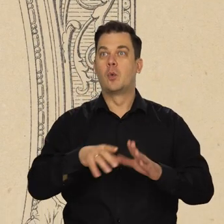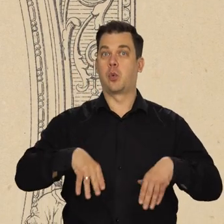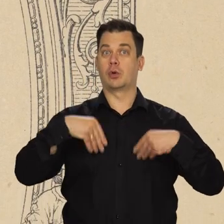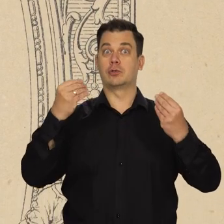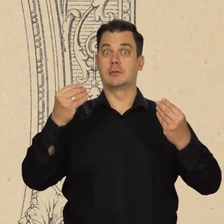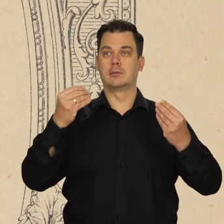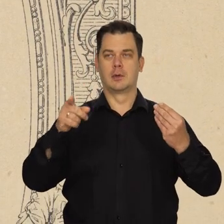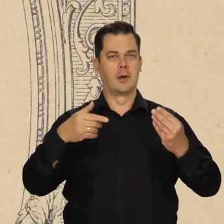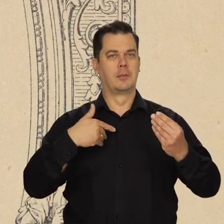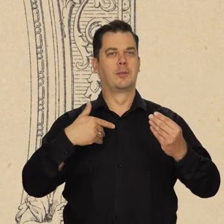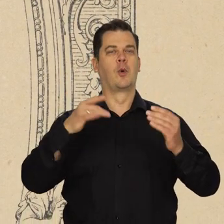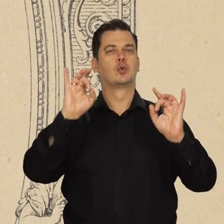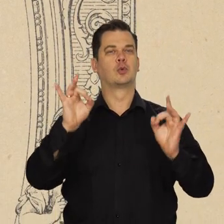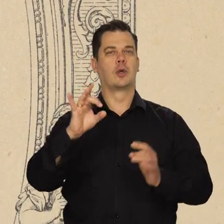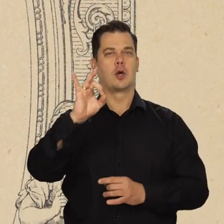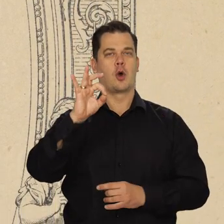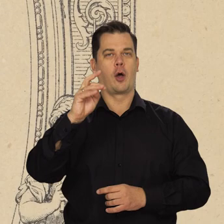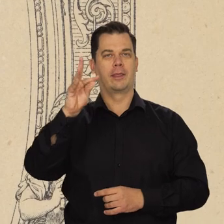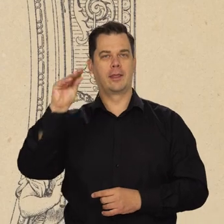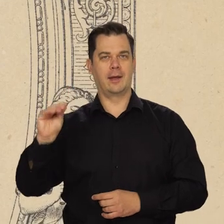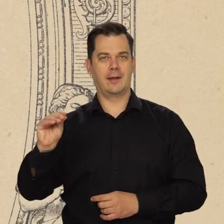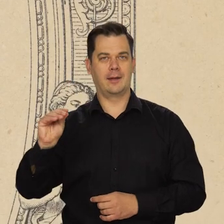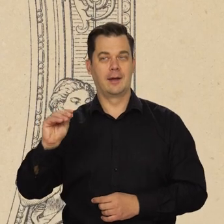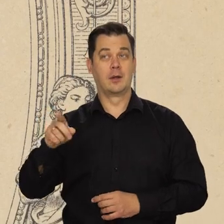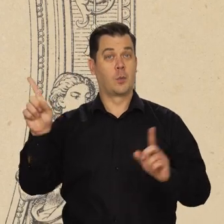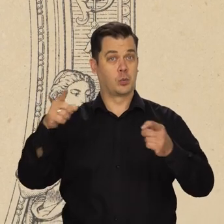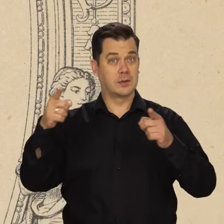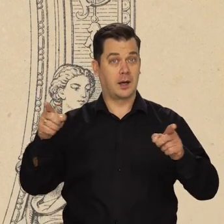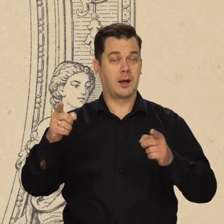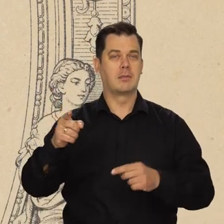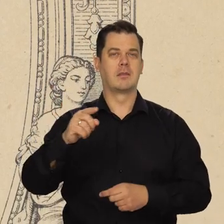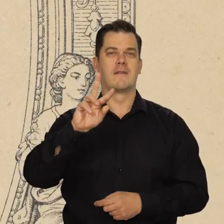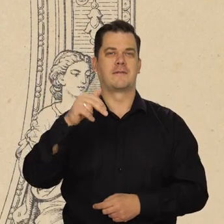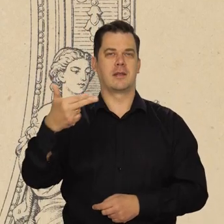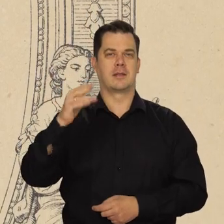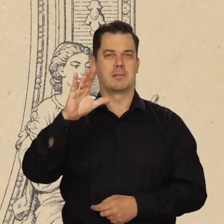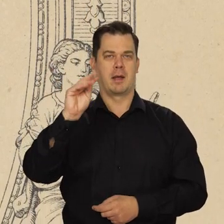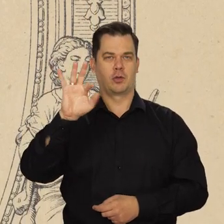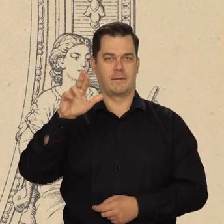było wykonanie sztuki Goethego „Egmont” z muzyką Ludwiga van Beethovena.